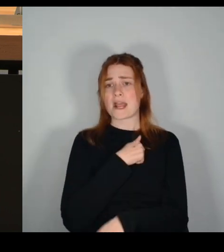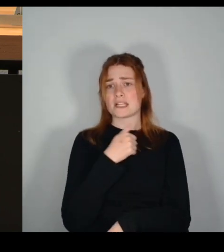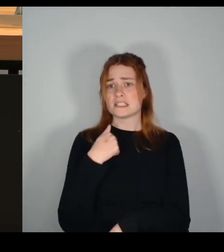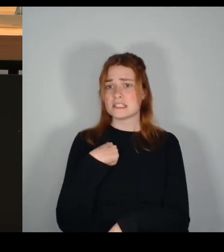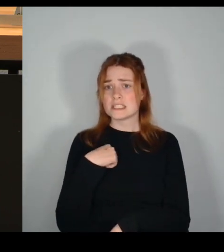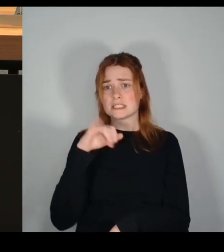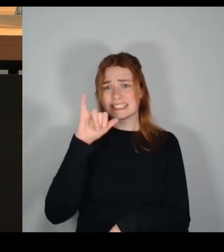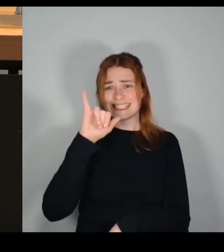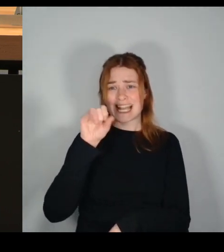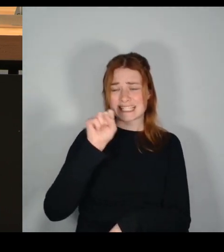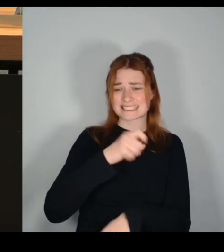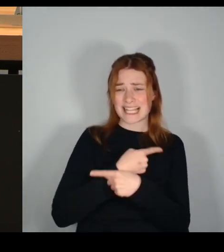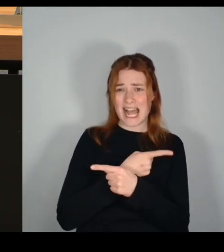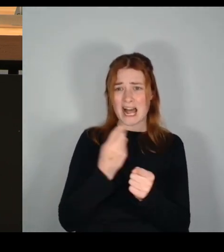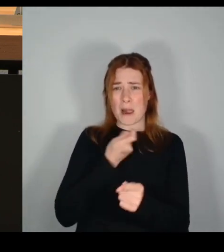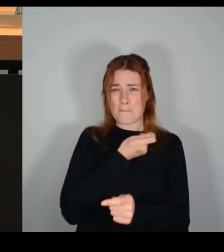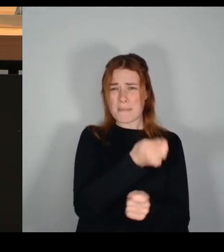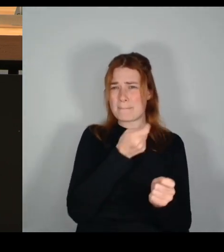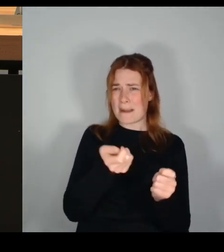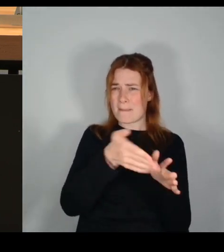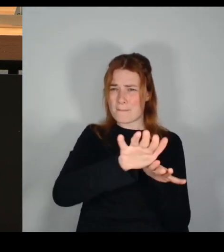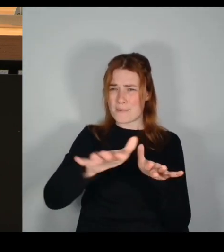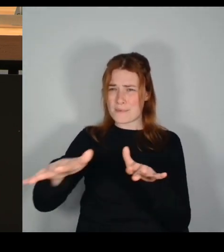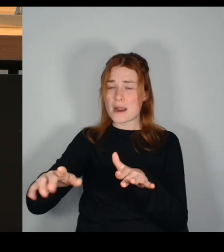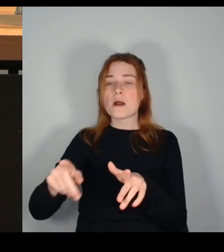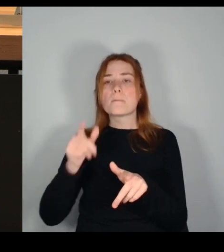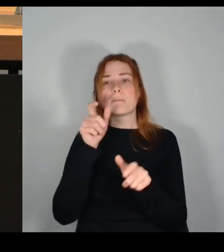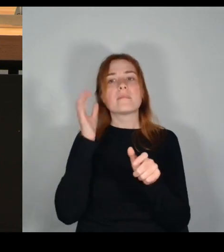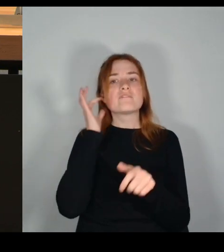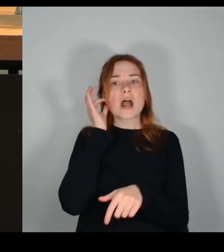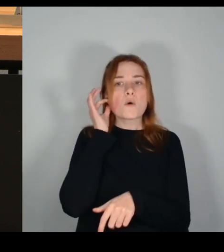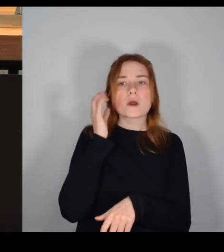gefangen gehalten wie die Tiere missbraucht, vergewaltigt,